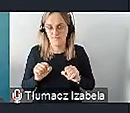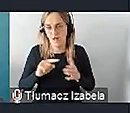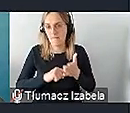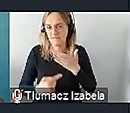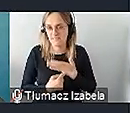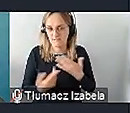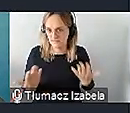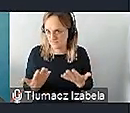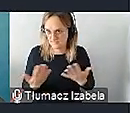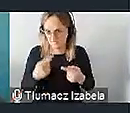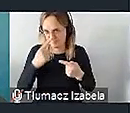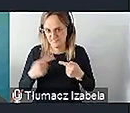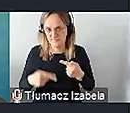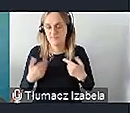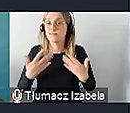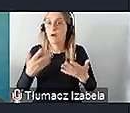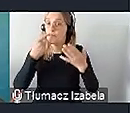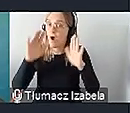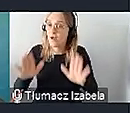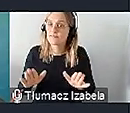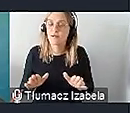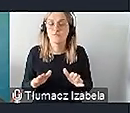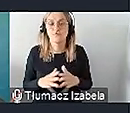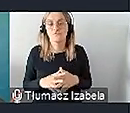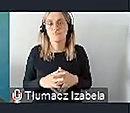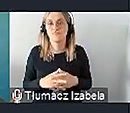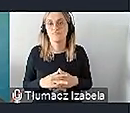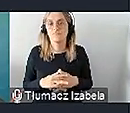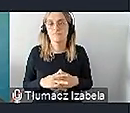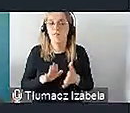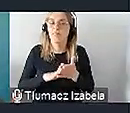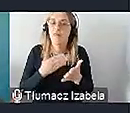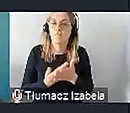Ale chciałem państwu pokazać, że jedną rzecz, jeden koncept